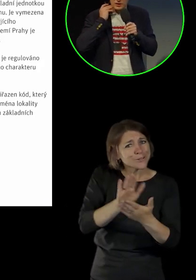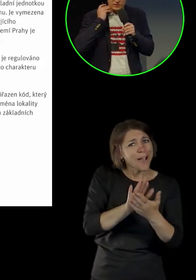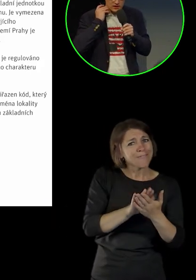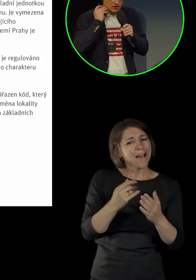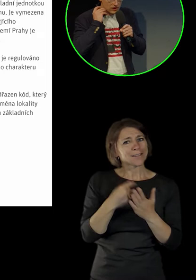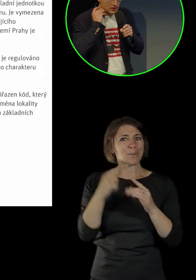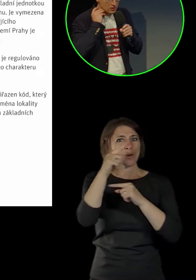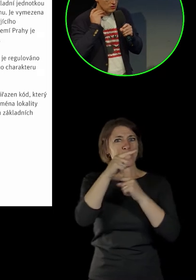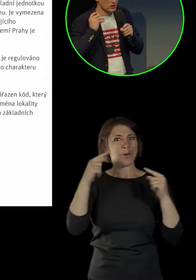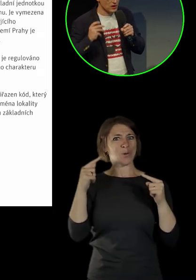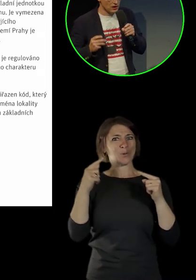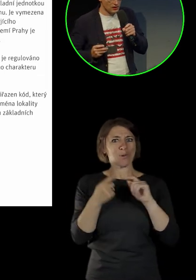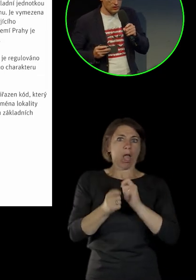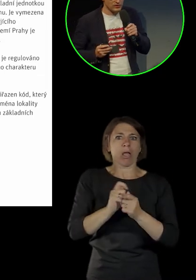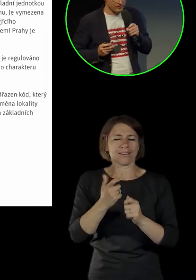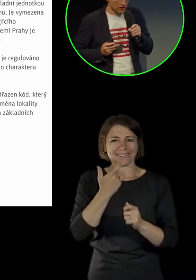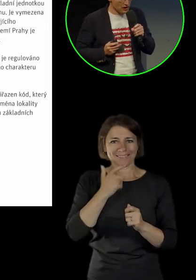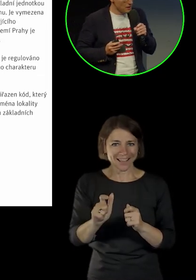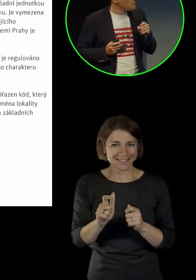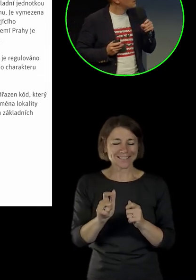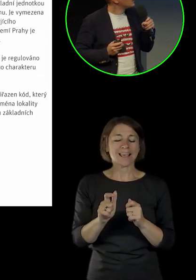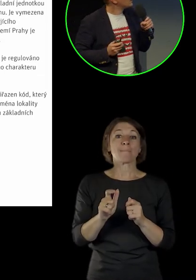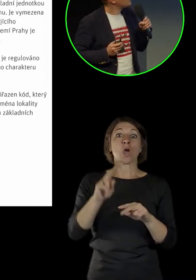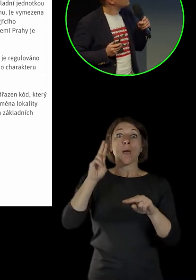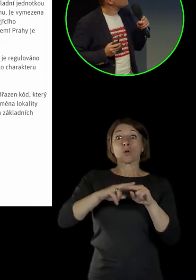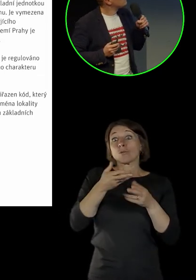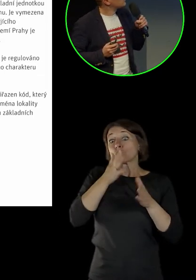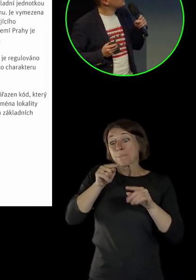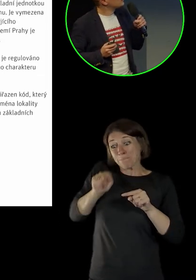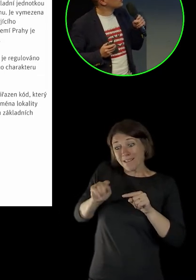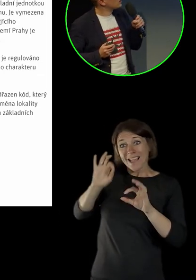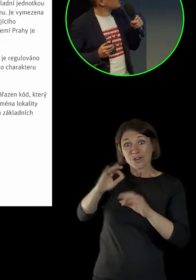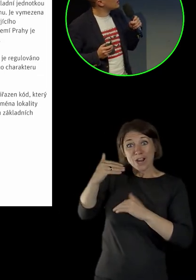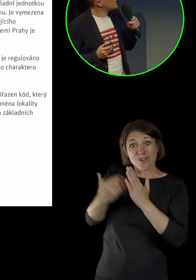kde vznikne nové město ho nově definoval, jsou vymezeny lokality.